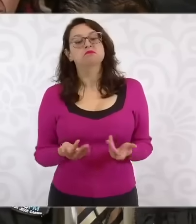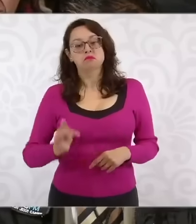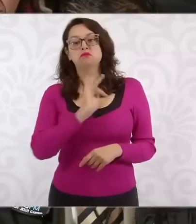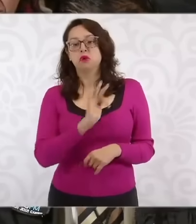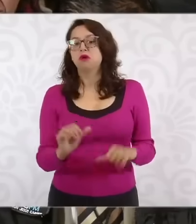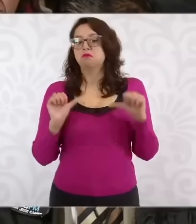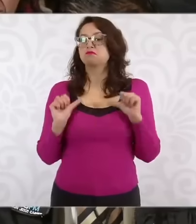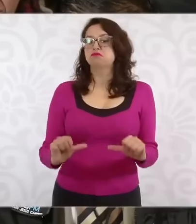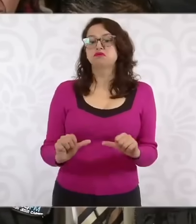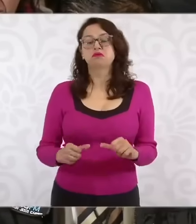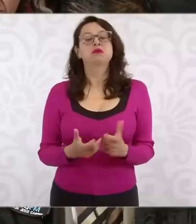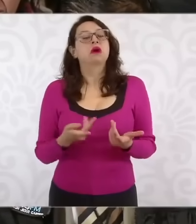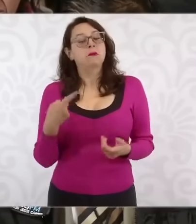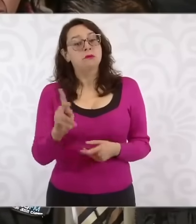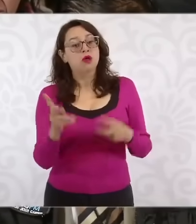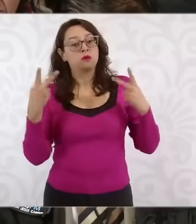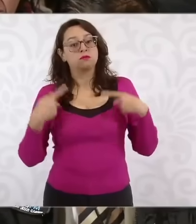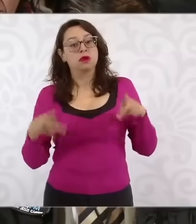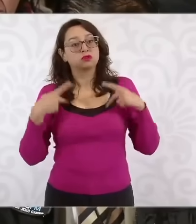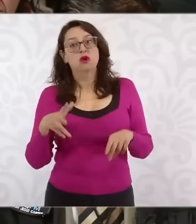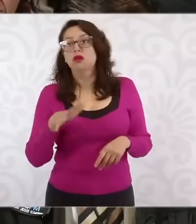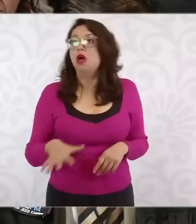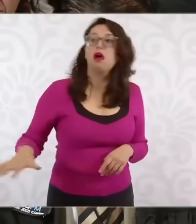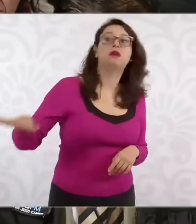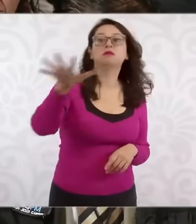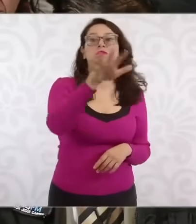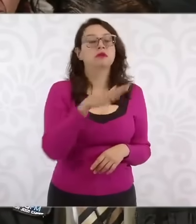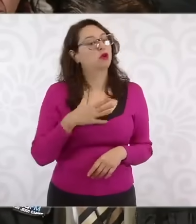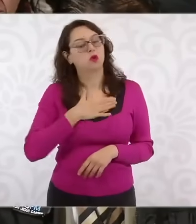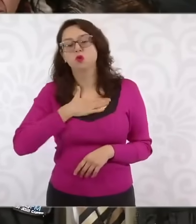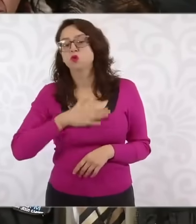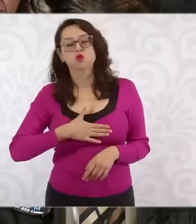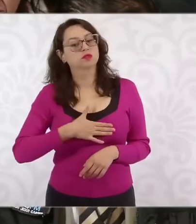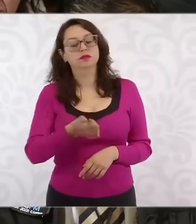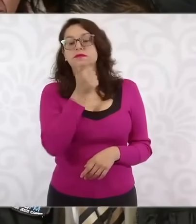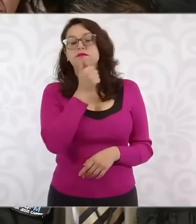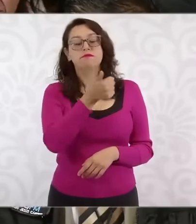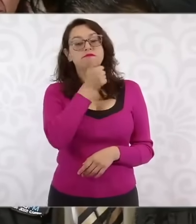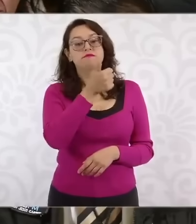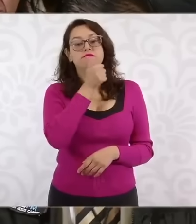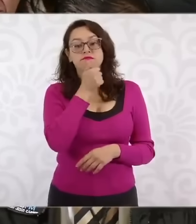procurarse justicia, pero la gente común todavía no se puede procurar justicia. La pregunta es,